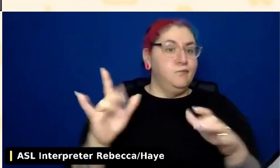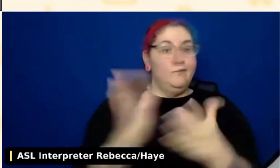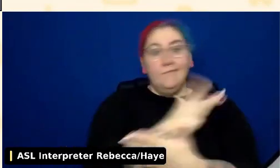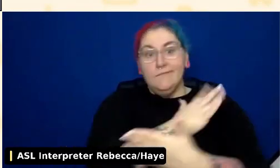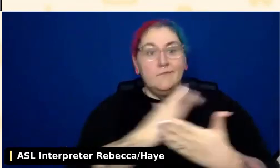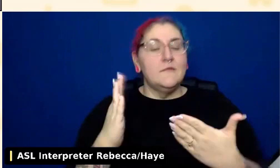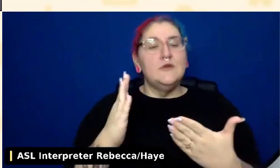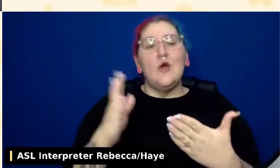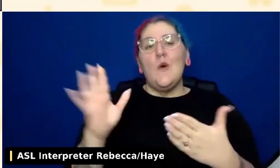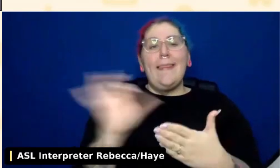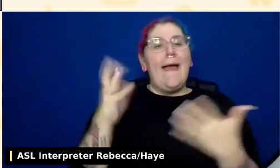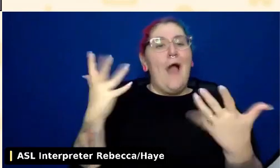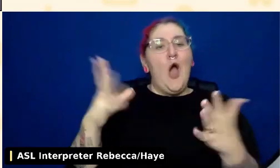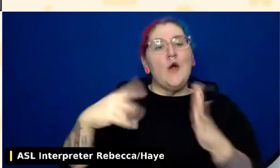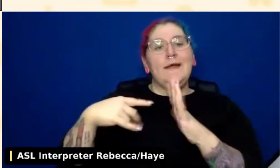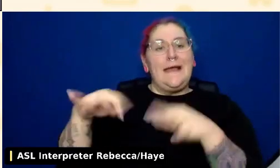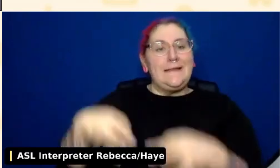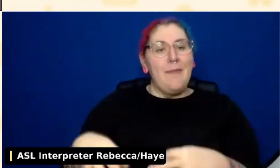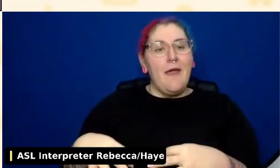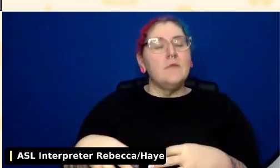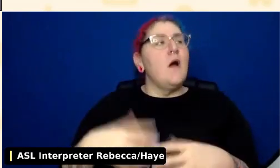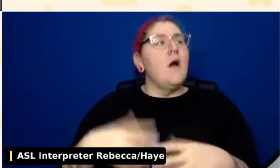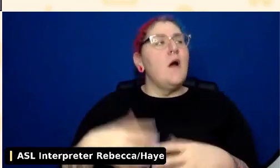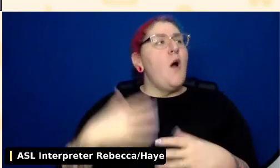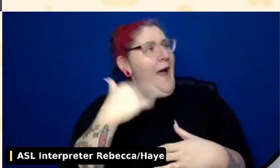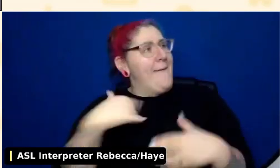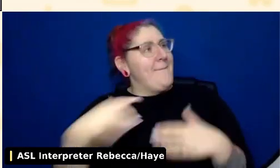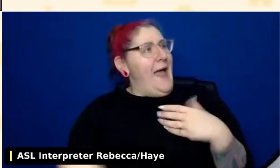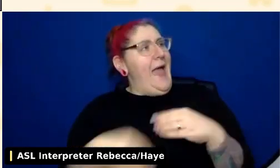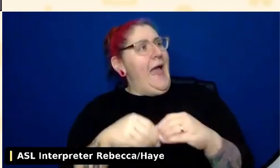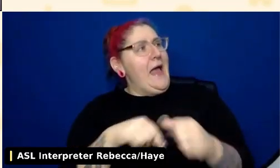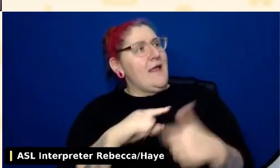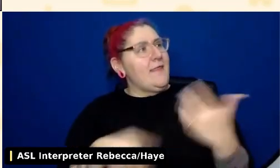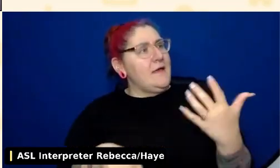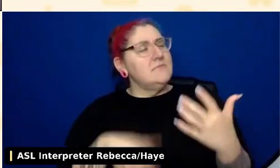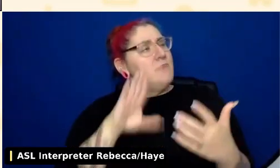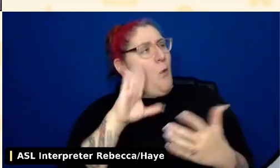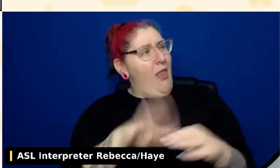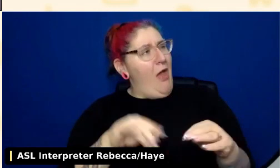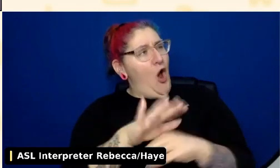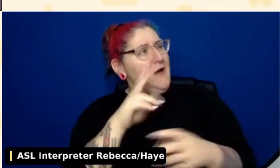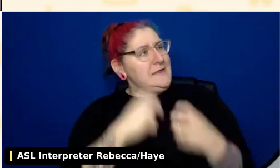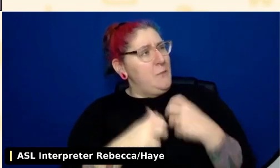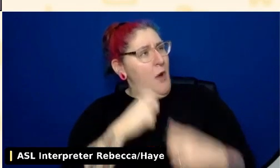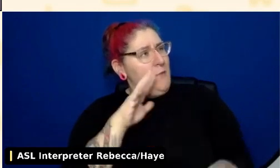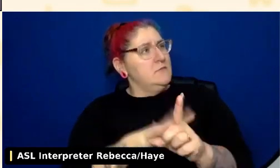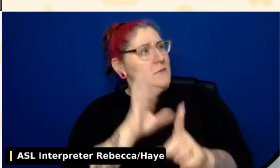¿por qué estoy agregando esto? ¿Va a causar algún problema? Básicamente todo lo que viví en mi viaje